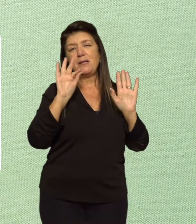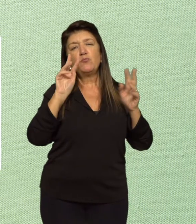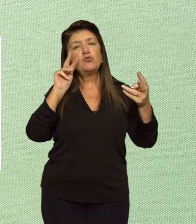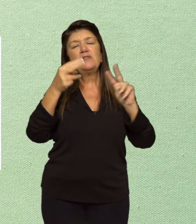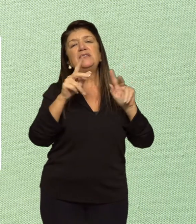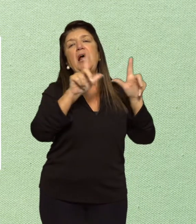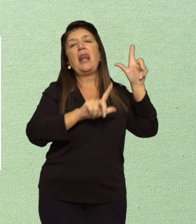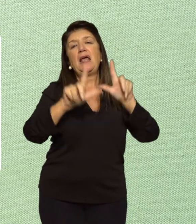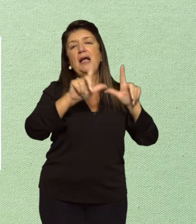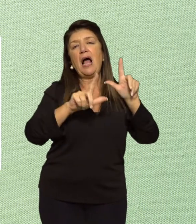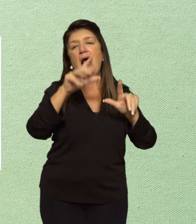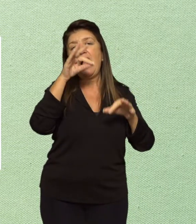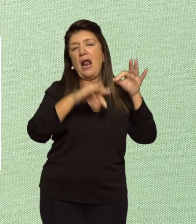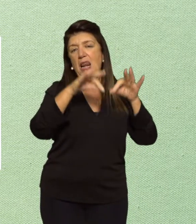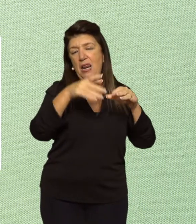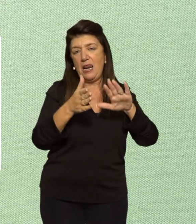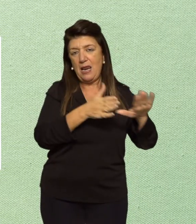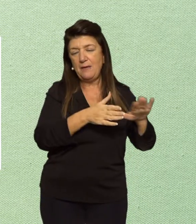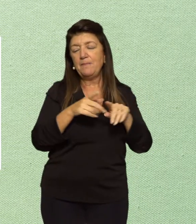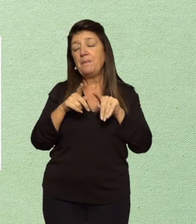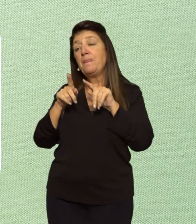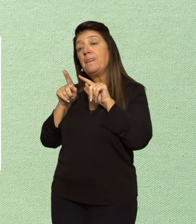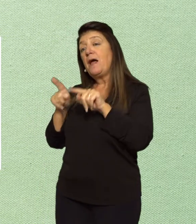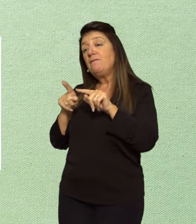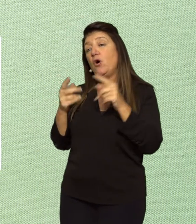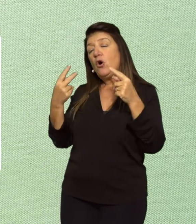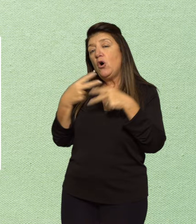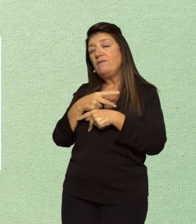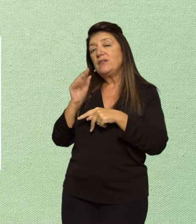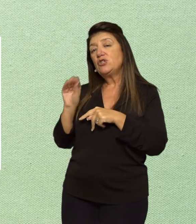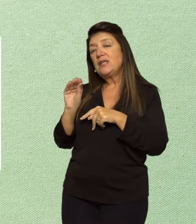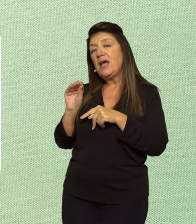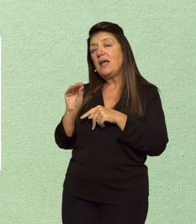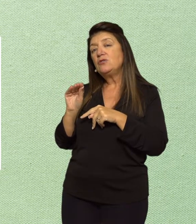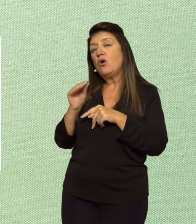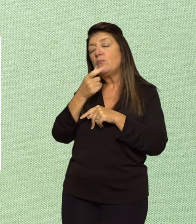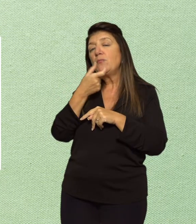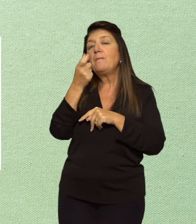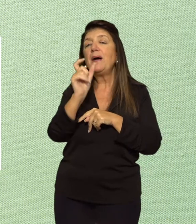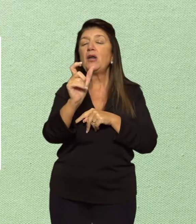voi invece chiederei una definizione in qualche modo della violenza, cioè cos'è la violenza dal